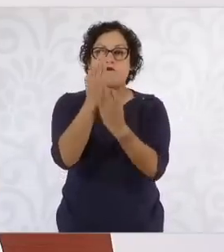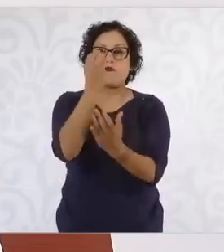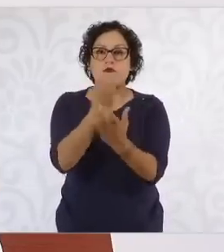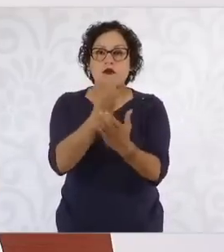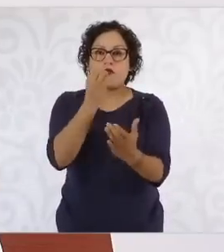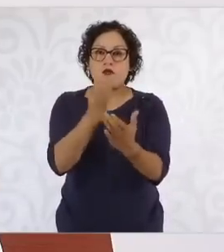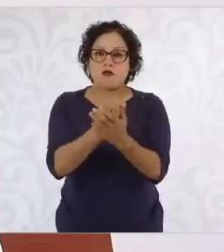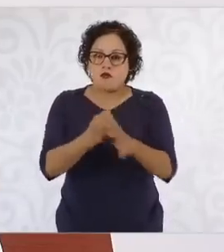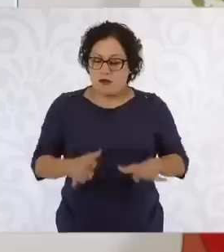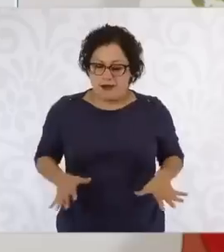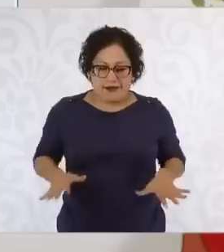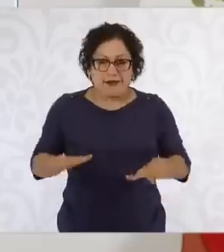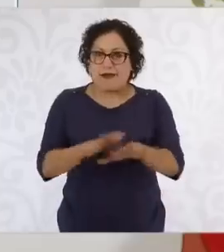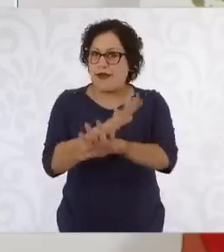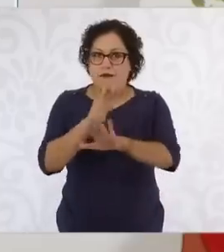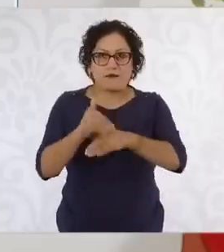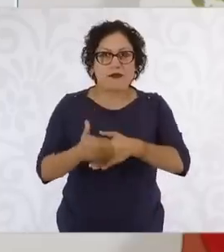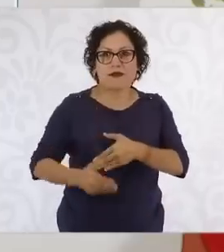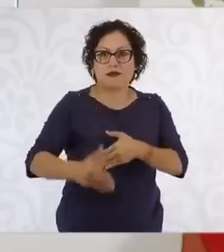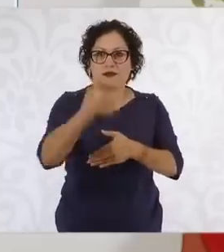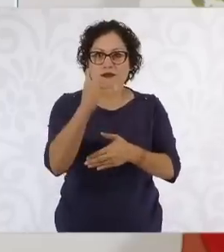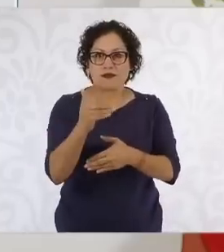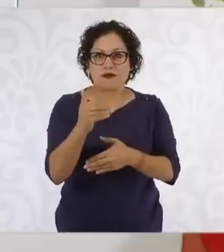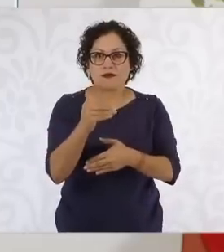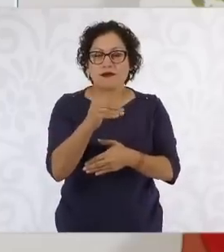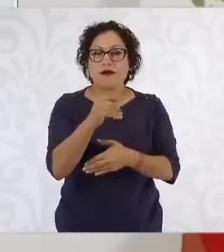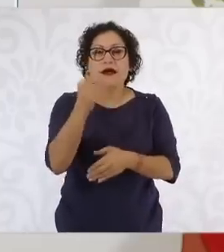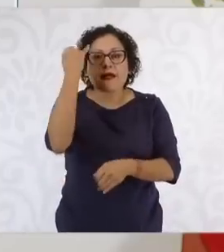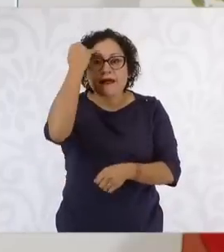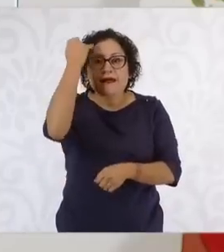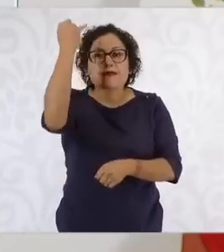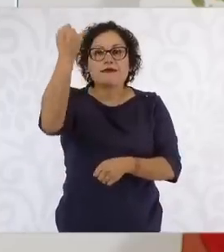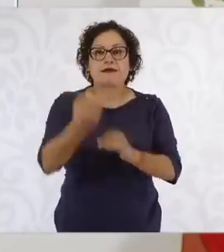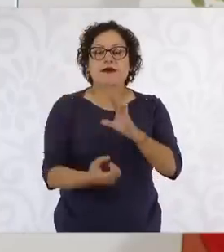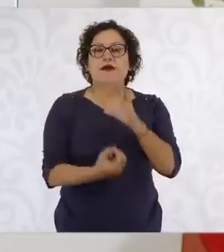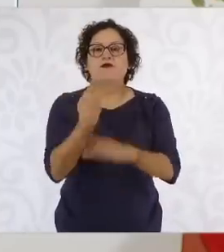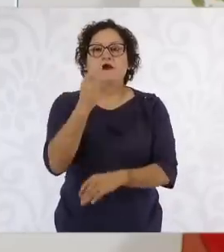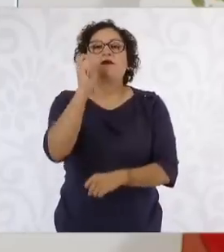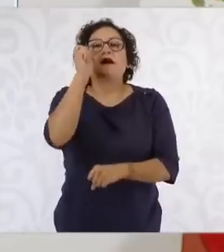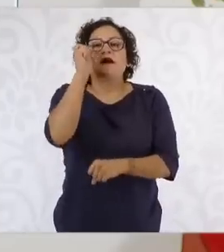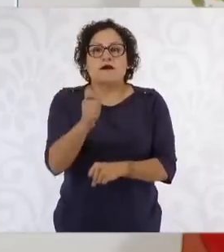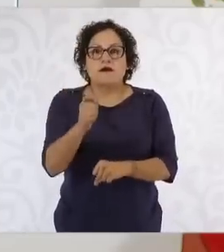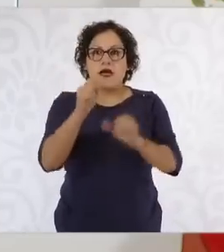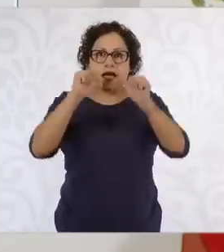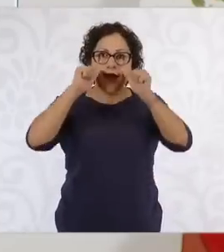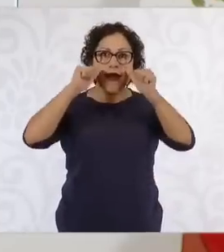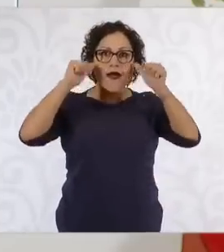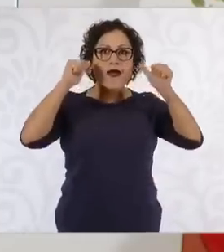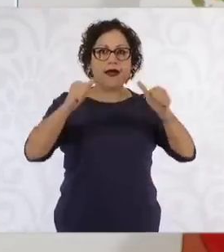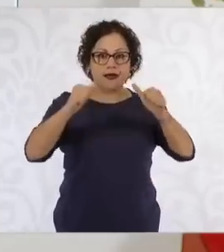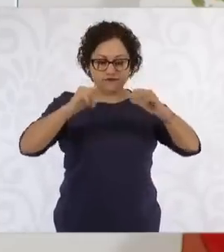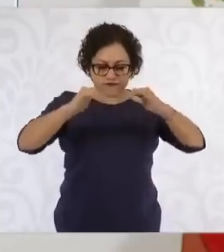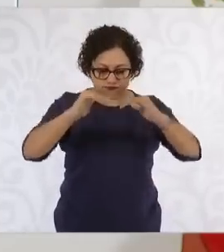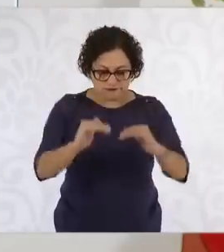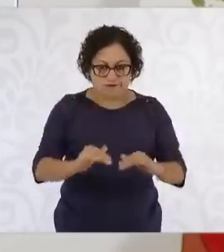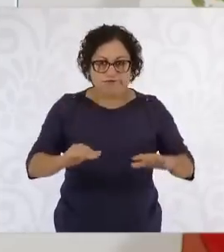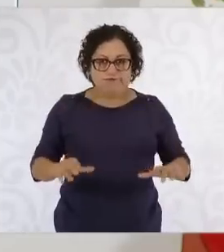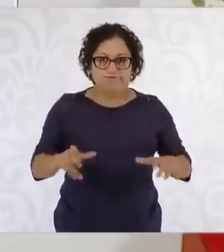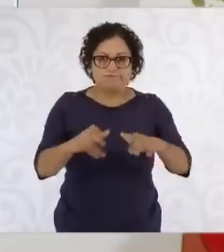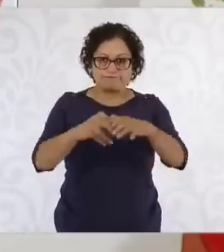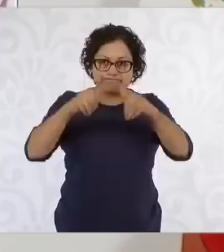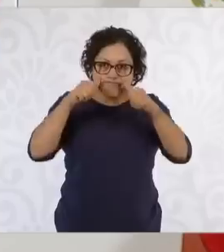la de abajo hacia arriba yo pongo esta este símil de que es como un árbol porque la teoría esta de